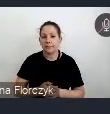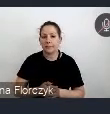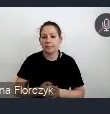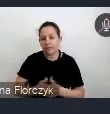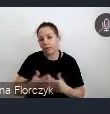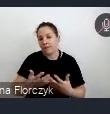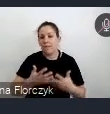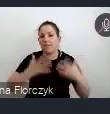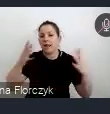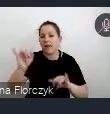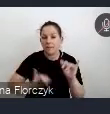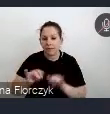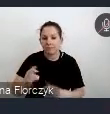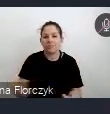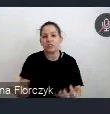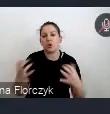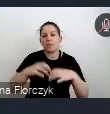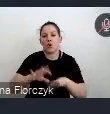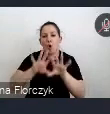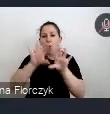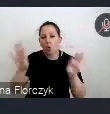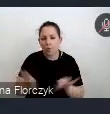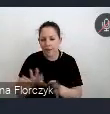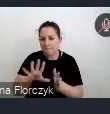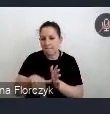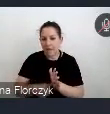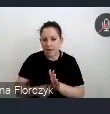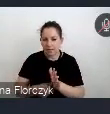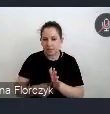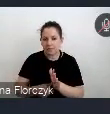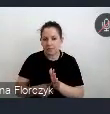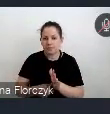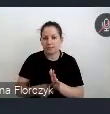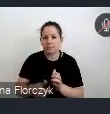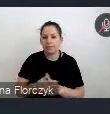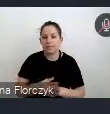Będzie to zgromadzenie ogólne miast Związku Miast Polskich.